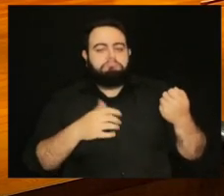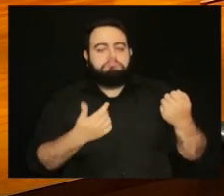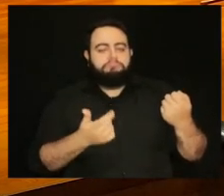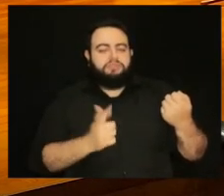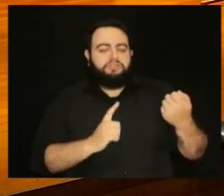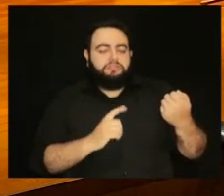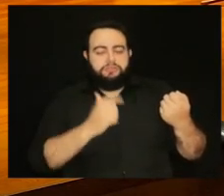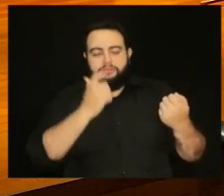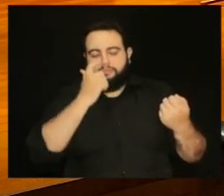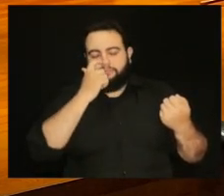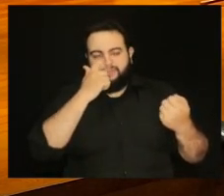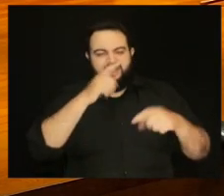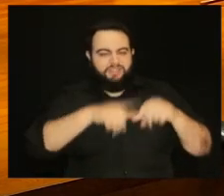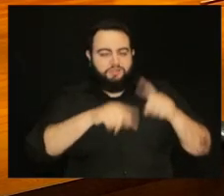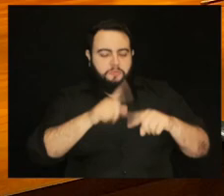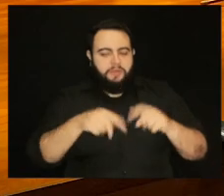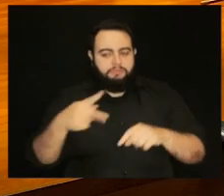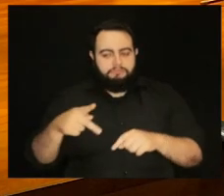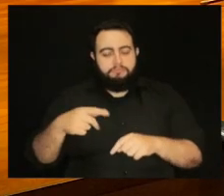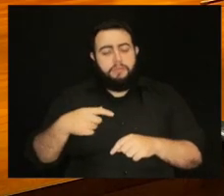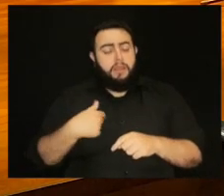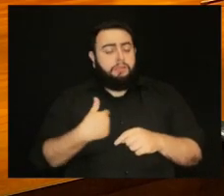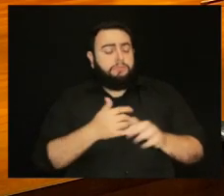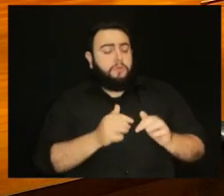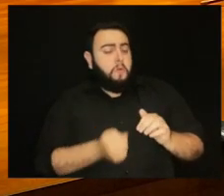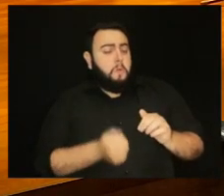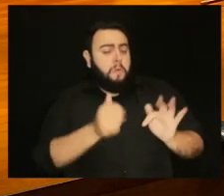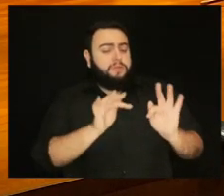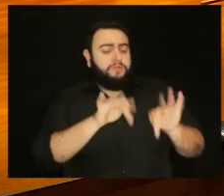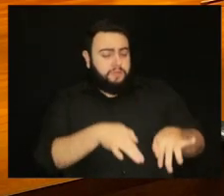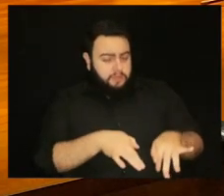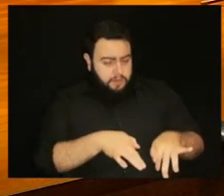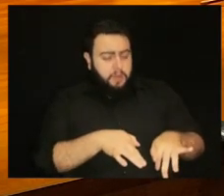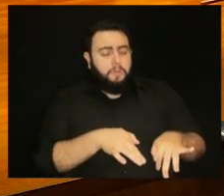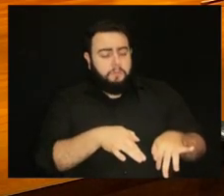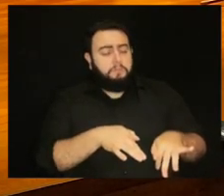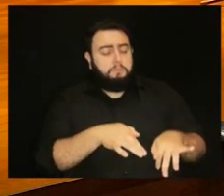eu terminando o meu livro; na verdade estava pronto o livro, o primeiro volume da história da música de